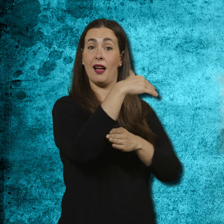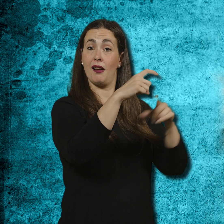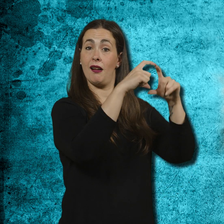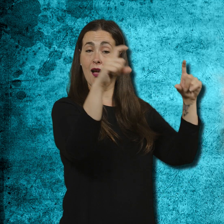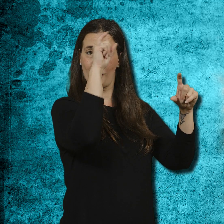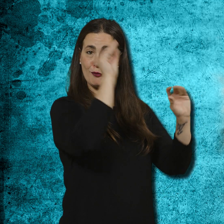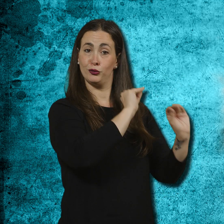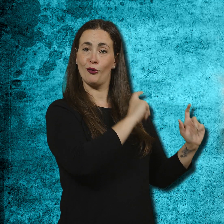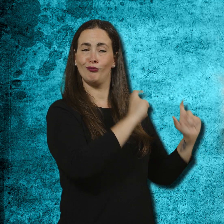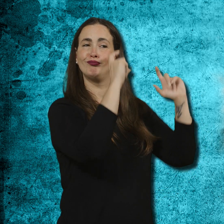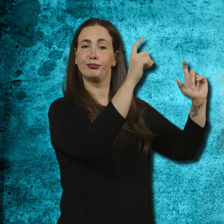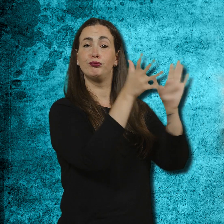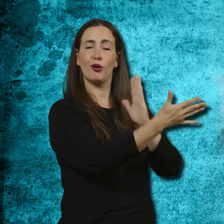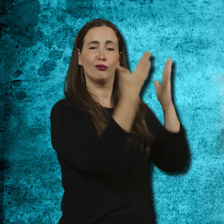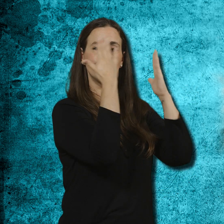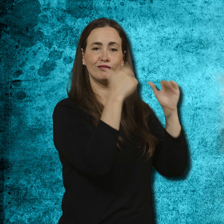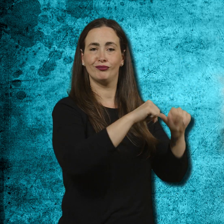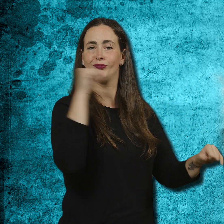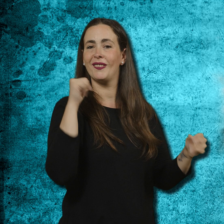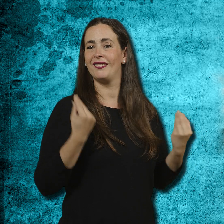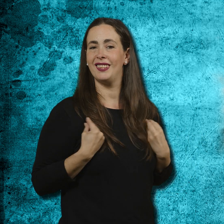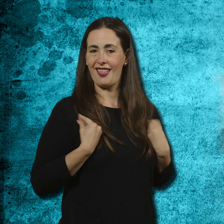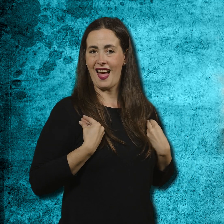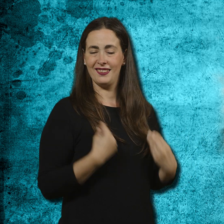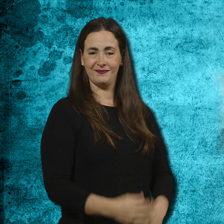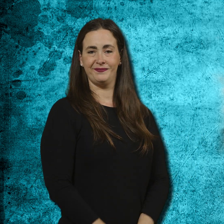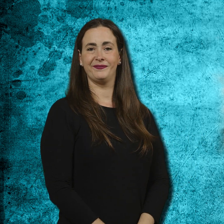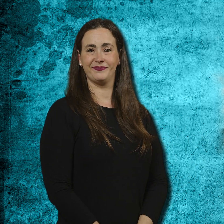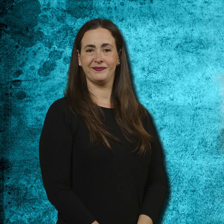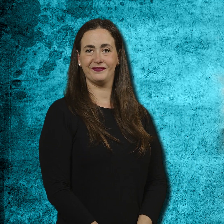Un carrer de la capital de Tenerife recorda el seu nom i ret homenatge a la seva vida.